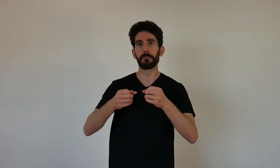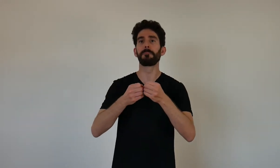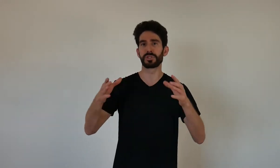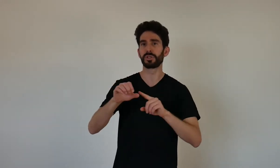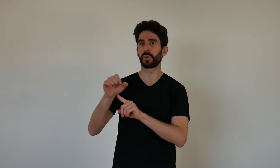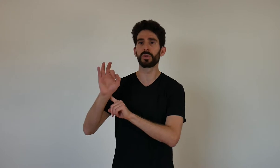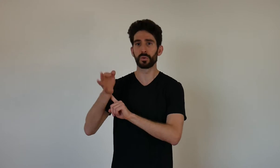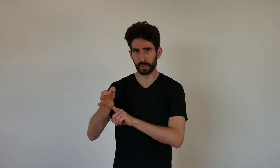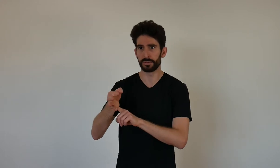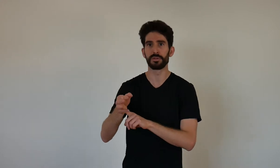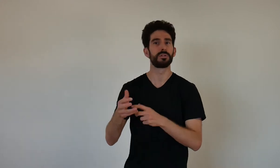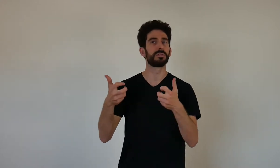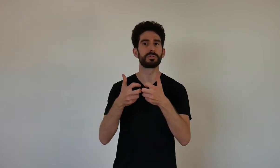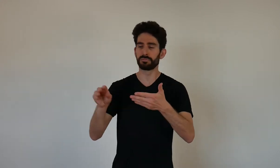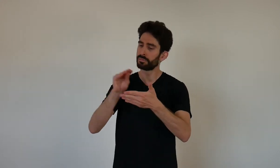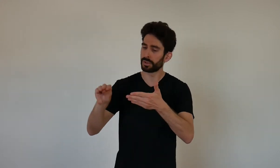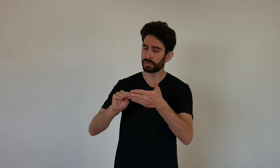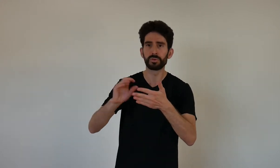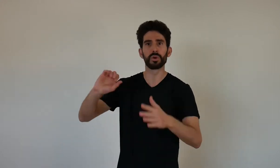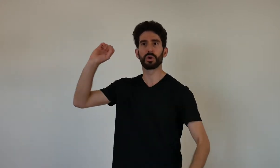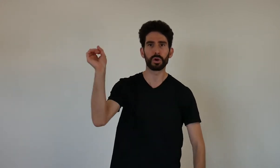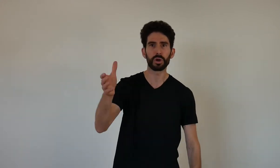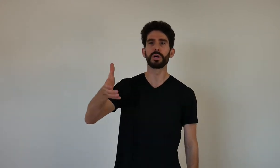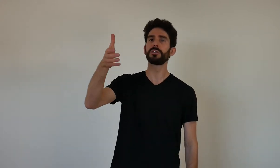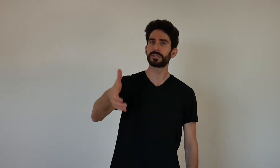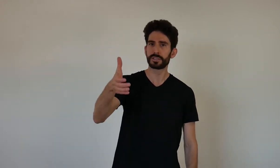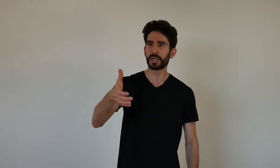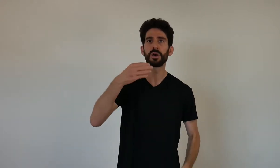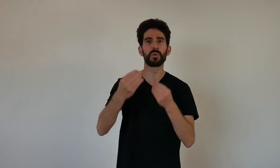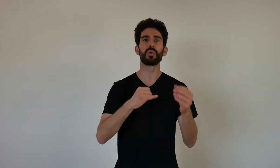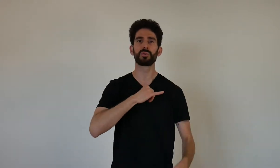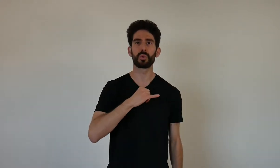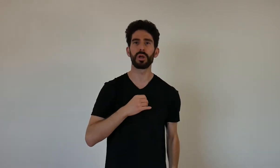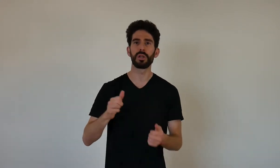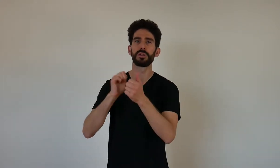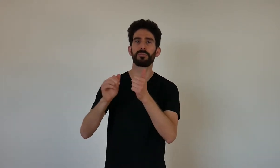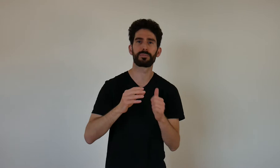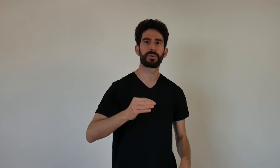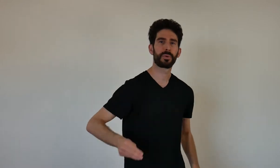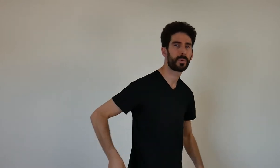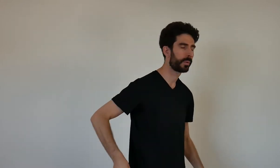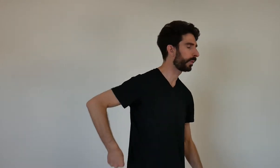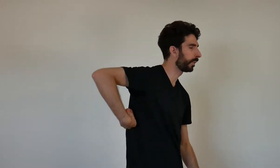En majorité droitier : écrire, lancer, serrer la main ou aux toilettes, m'essuyer les fesses,